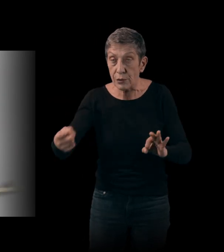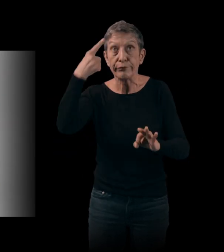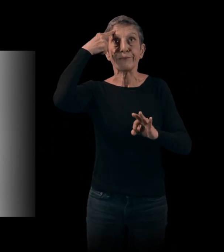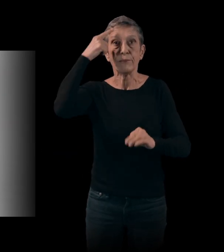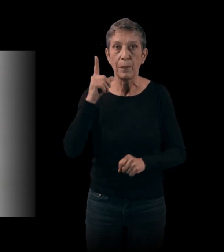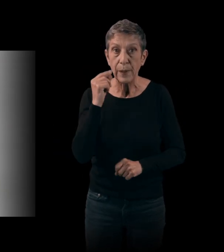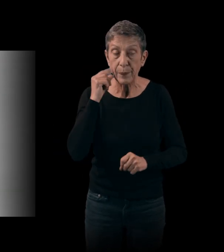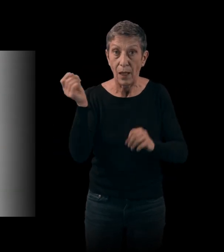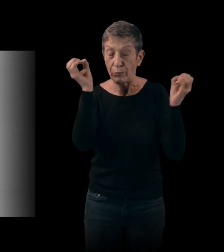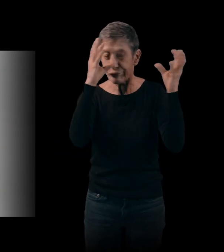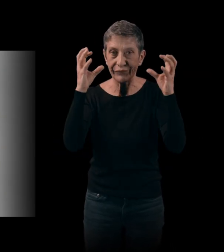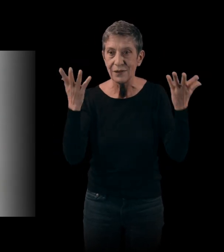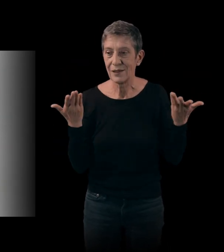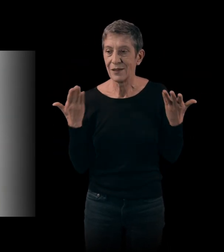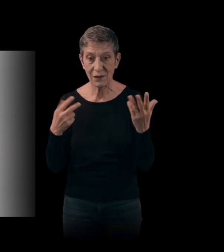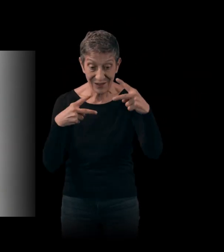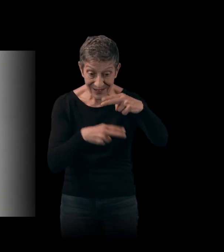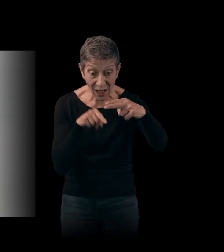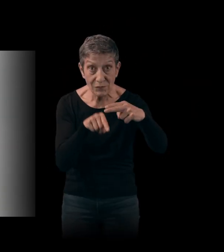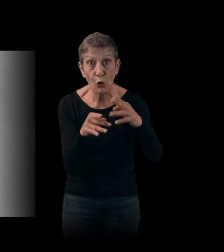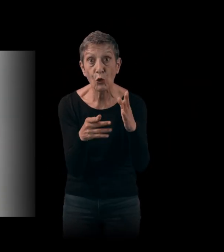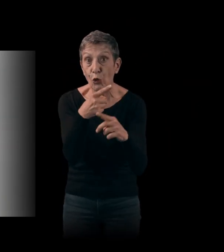Et ça, c'est en une demi-page du livre. Quand je parlais de densité tout à l'heure, c'est également ça.